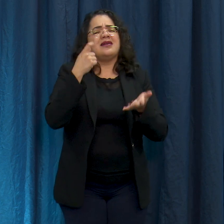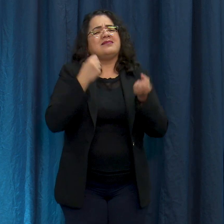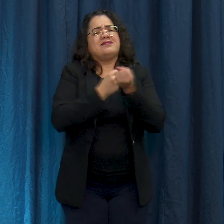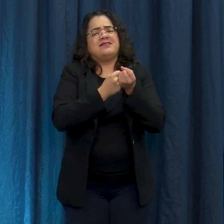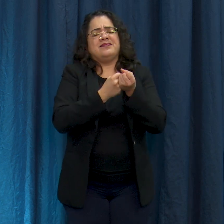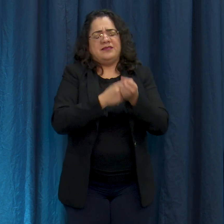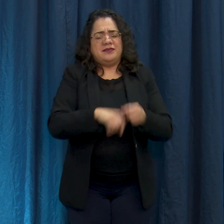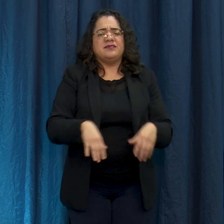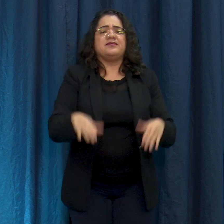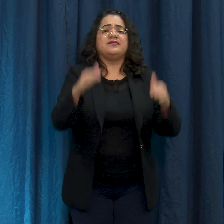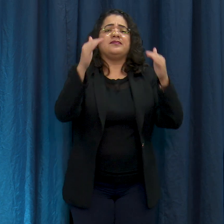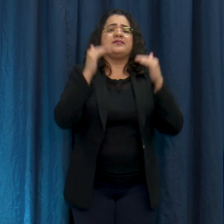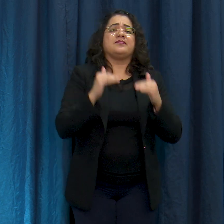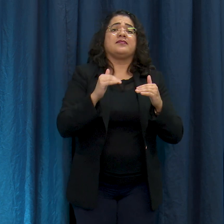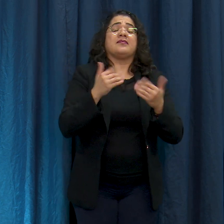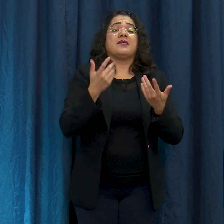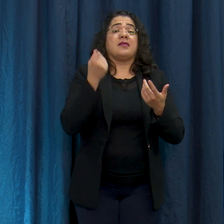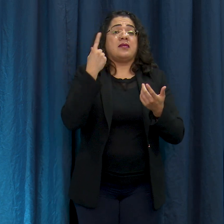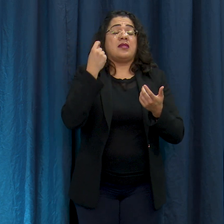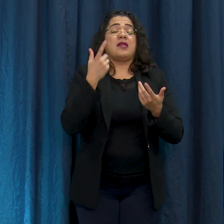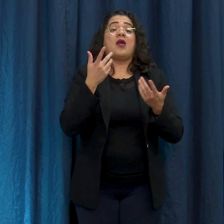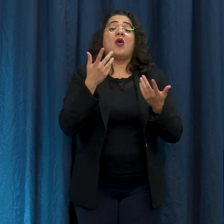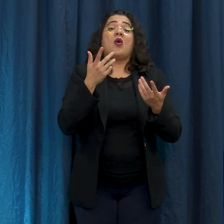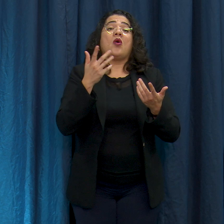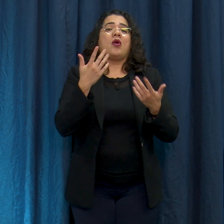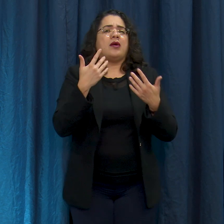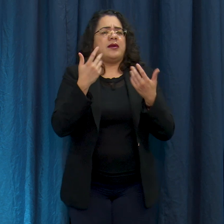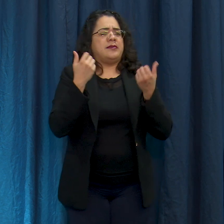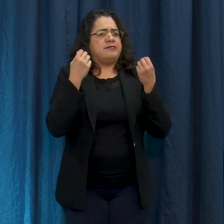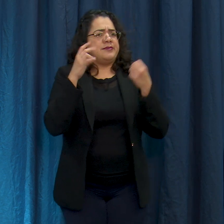comunidad durante stop and a Mia discovered ISA nueva satan Pateros